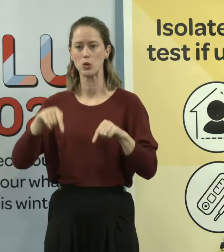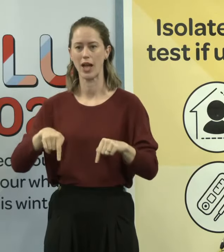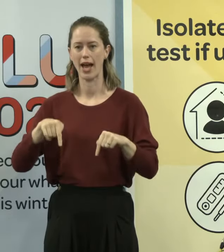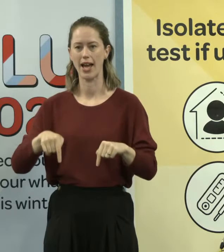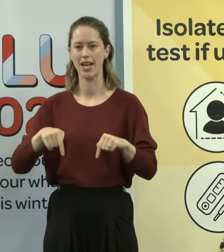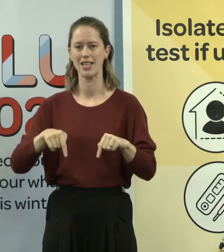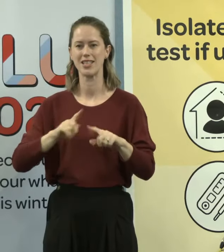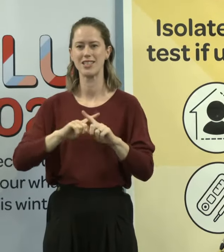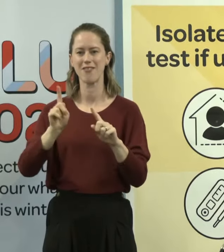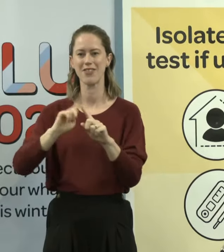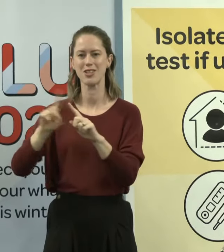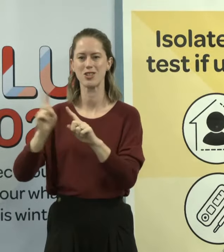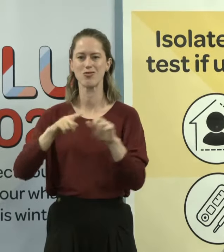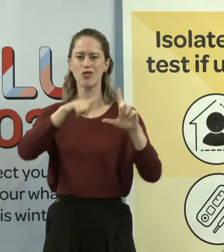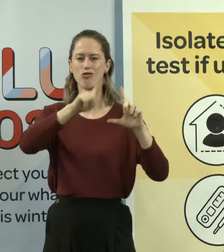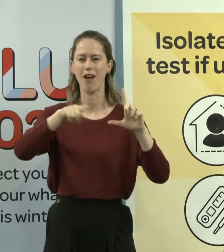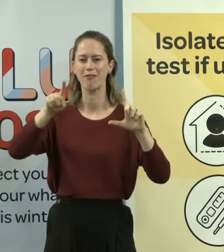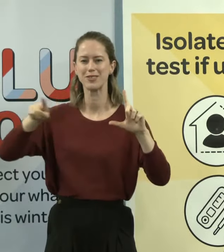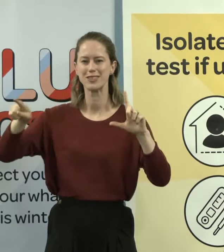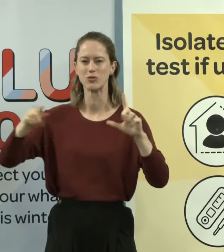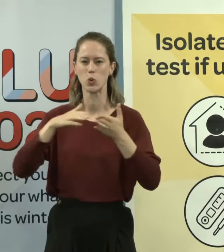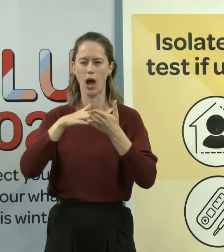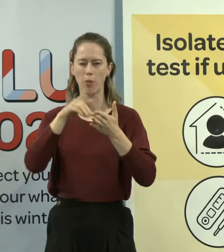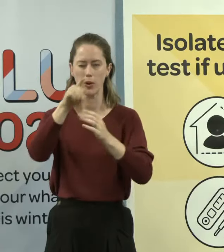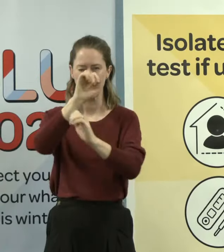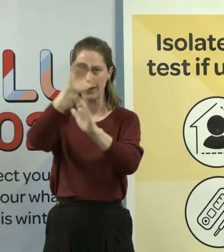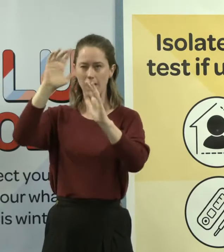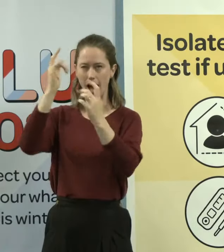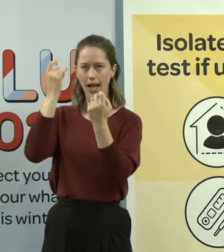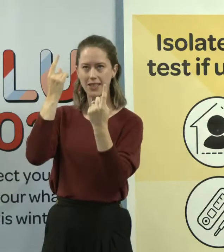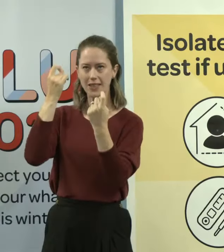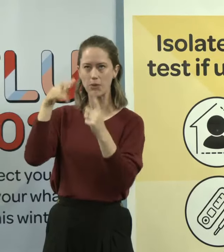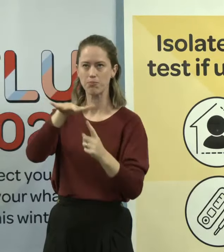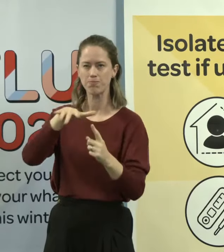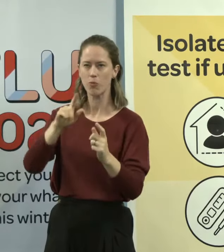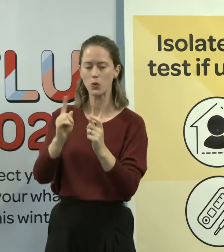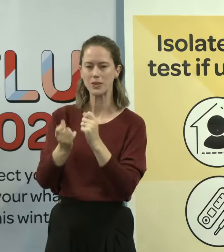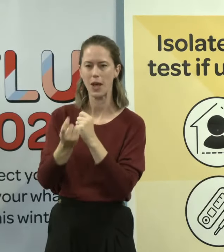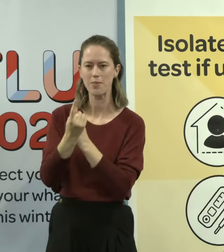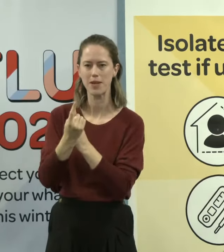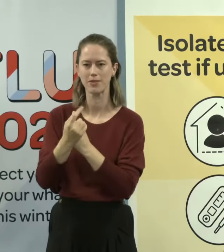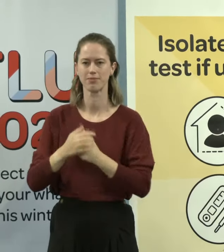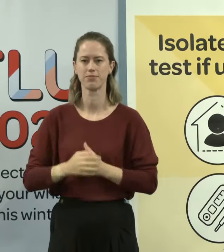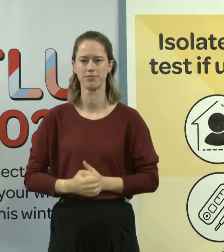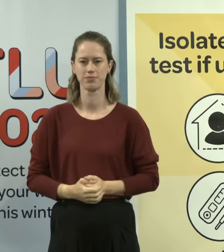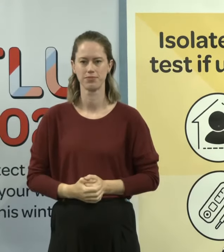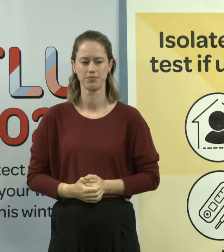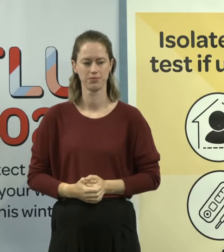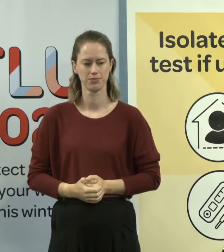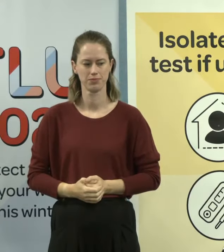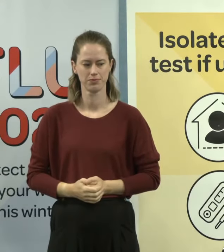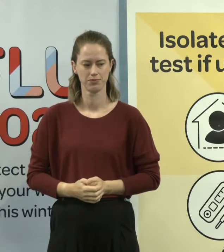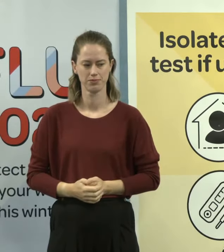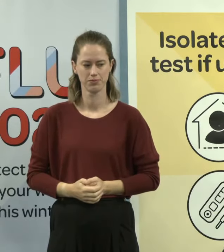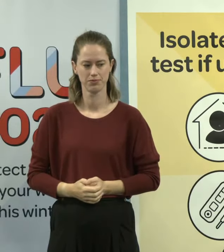me nga korero katoa kei roto i ta maatau whakahou 1:00. He torutoru noa nga mea kua riro